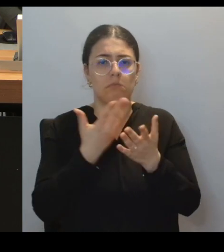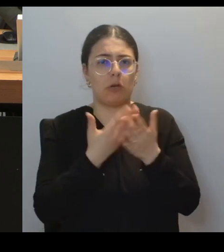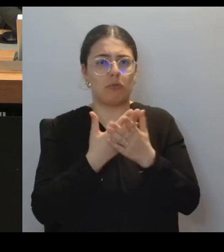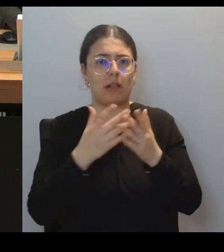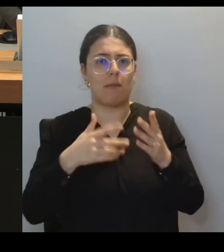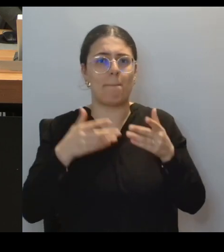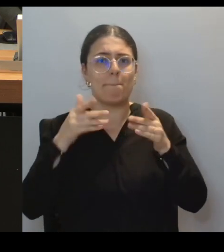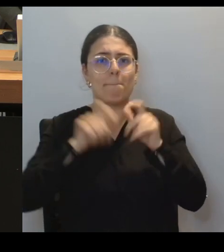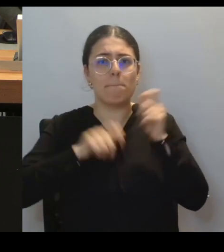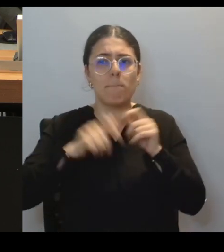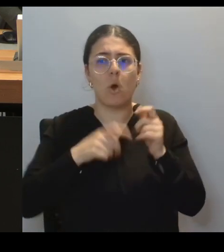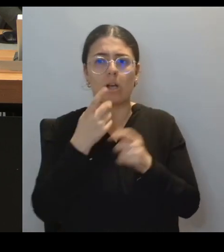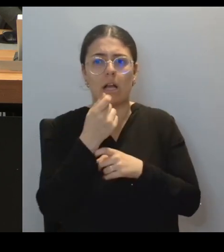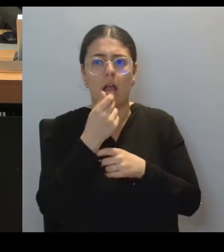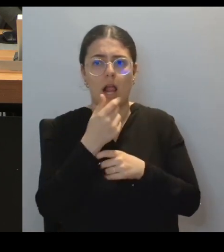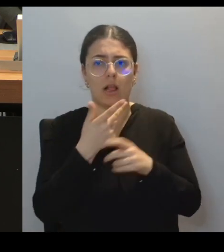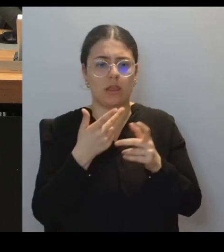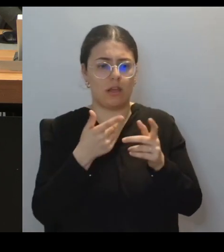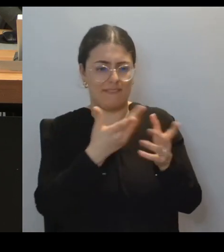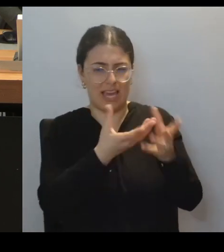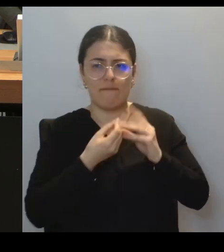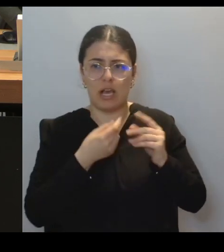unanständig, beschämend und menschenverachtend